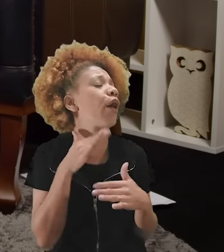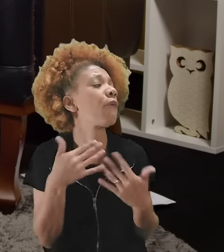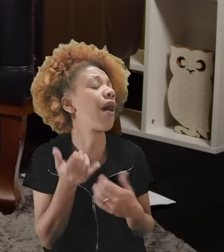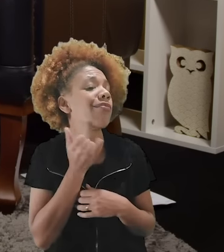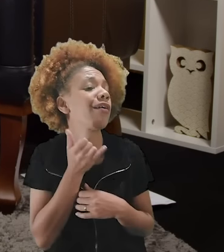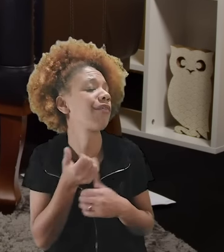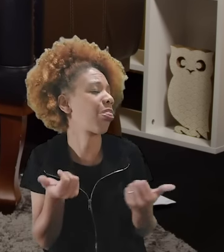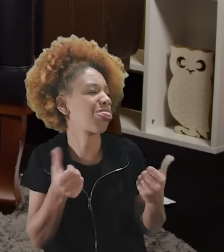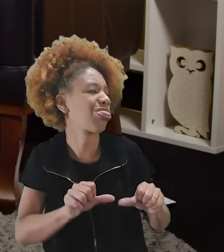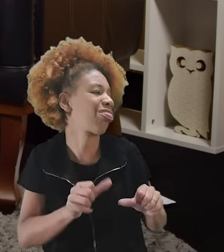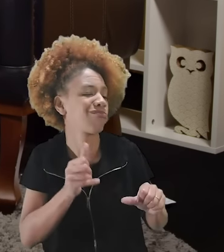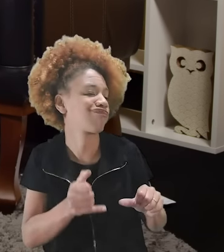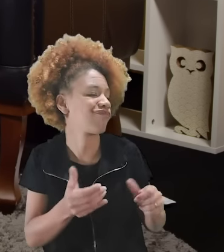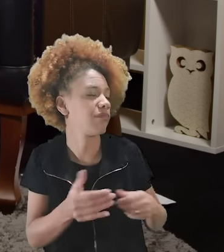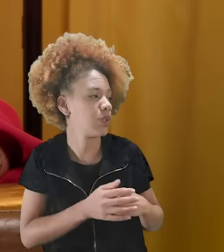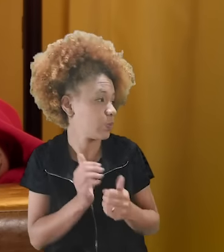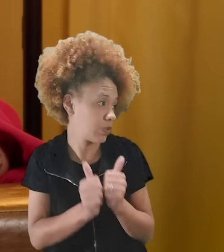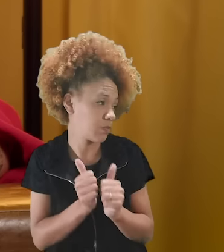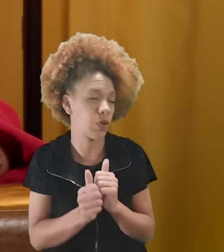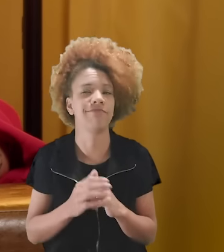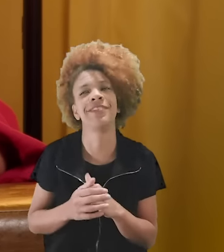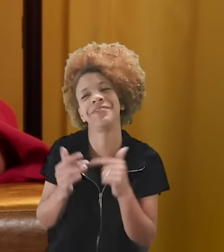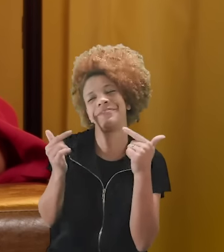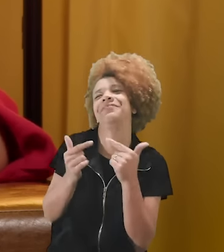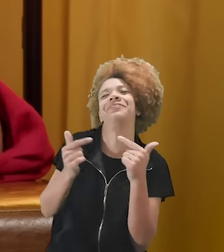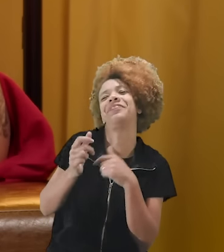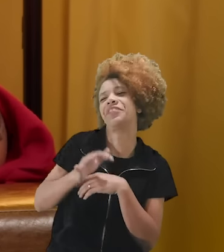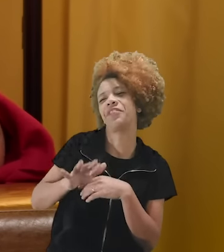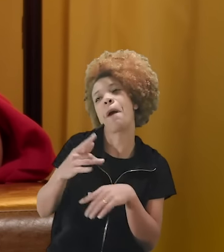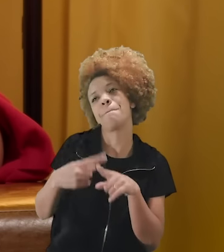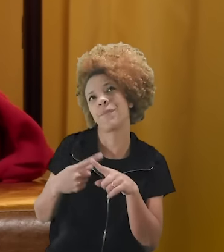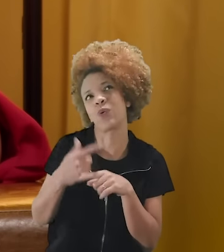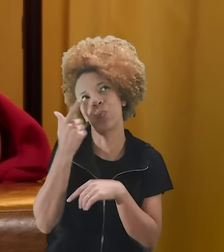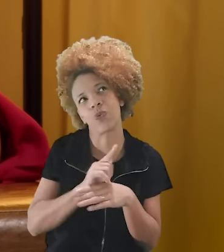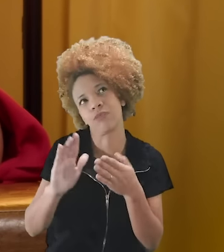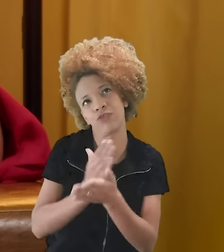meio merda no esports tá eh eu acho que vou falar como no geral porque eu não consigo dividir entre